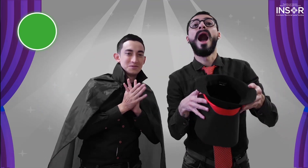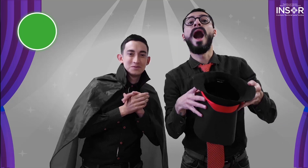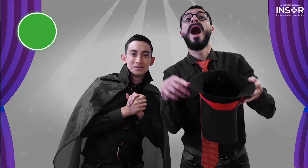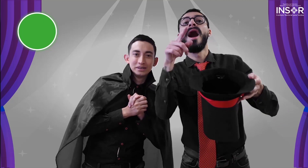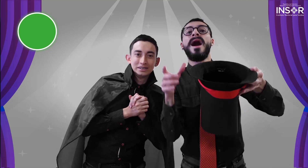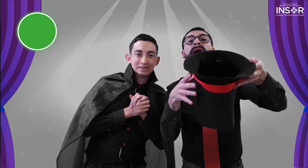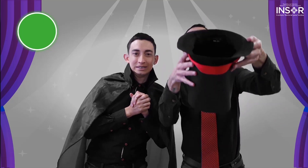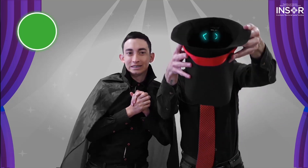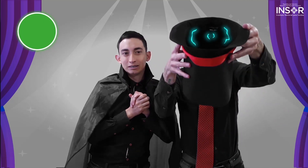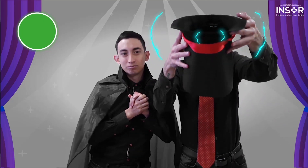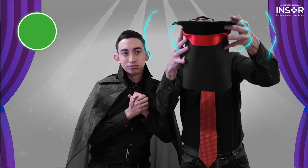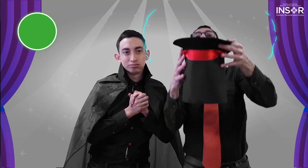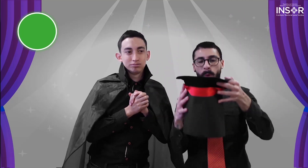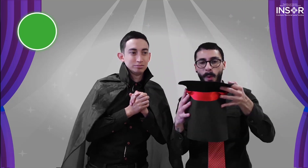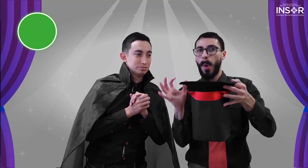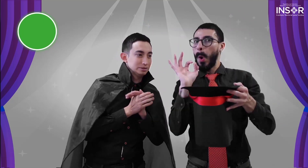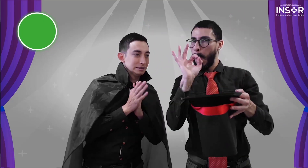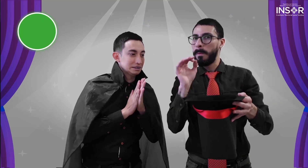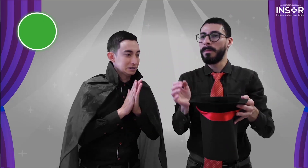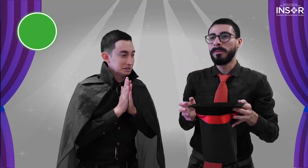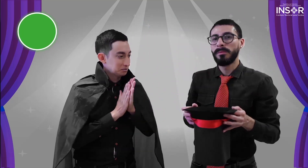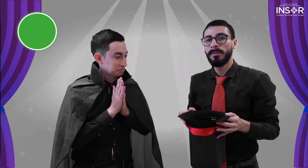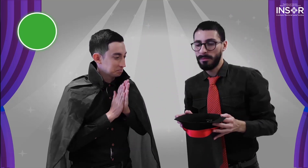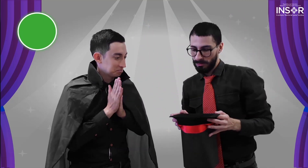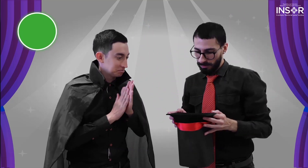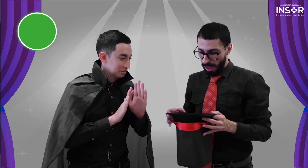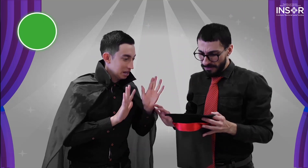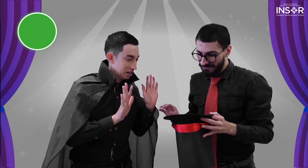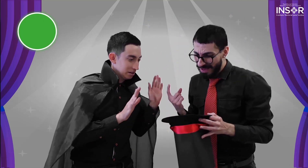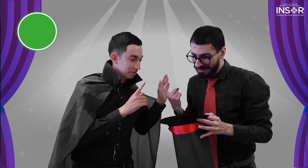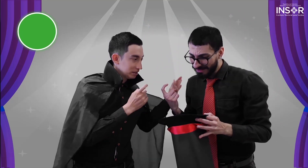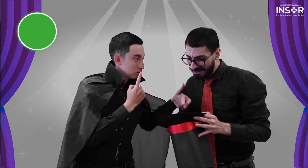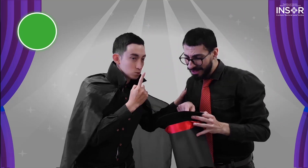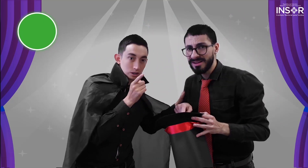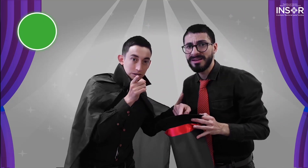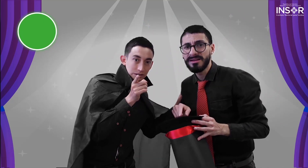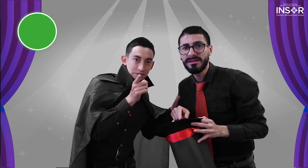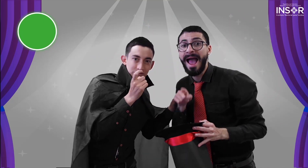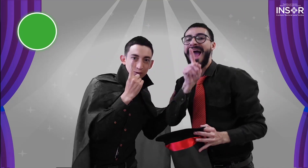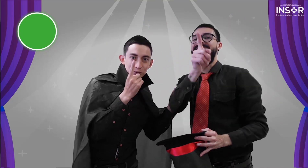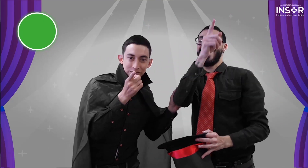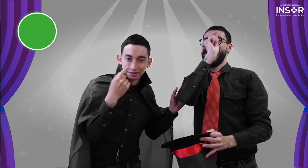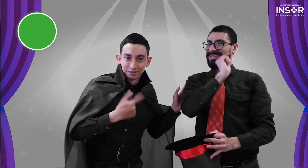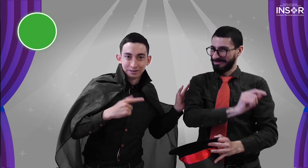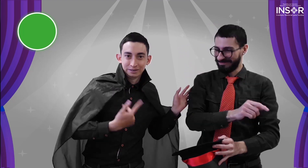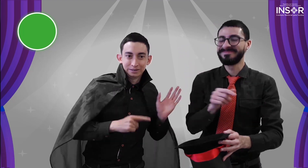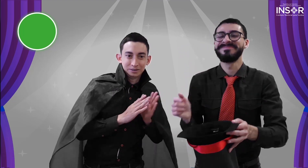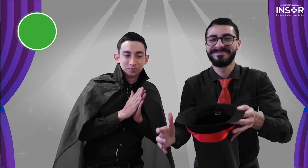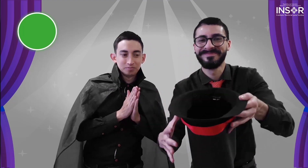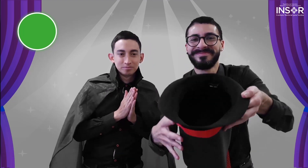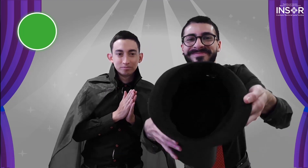Oh, otro más. Muy bien. ¿Falta? —Sí, por ahí... Ah, ¡eso!